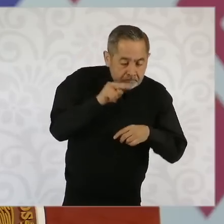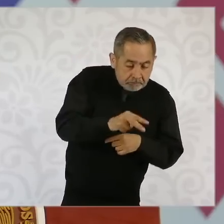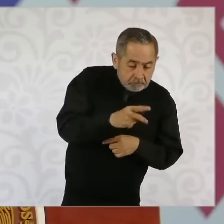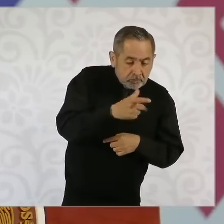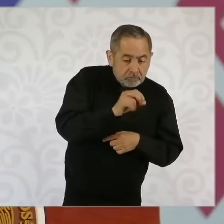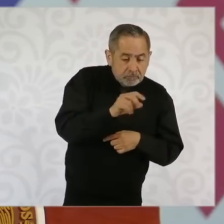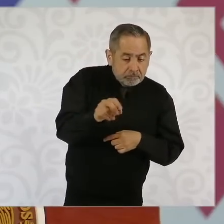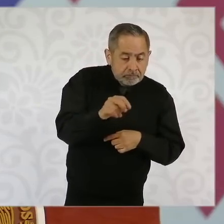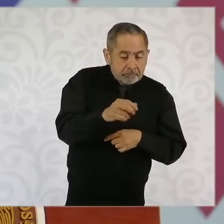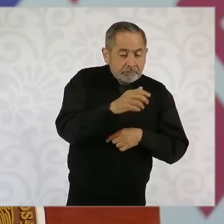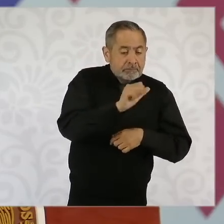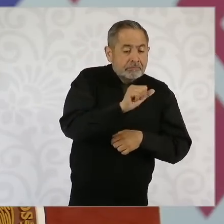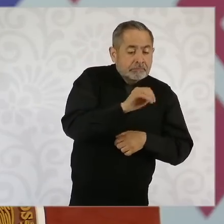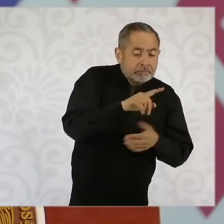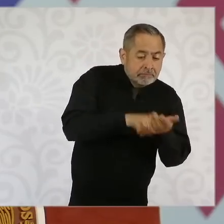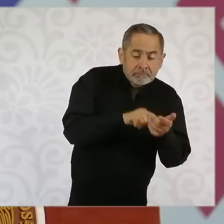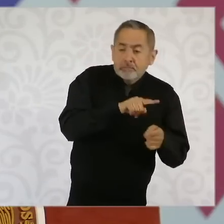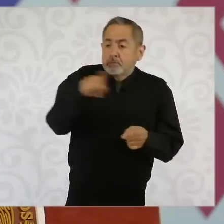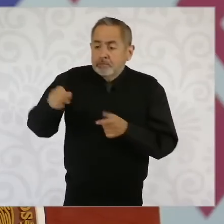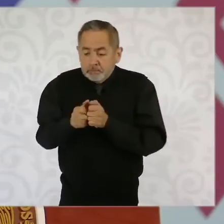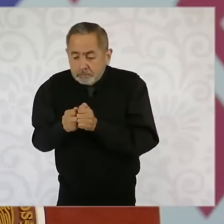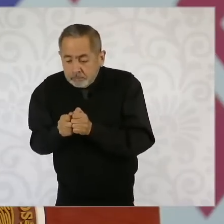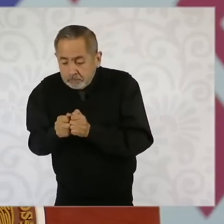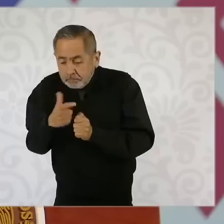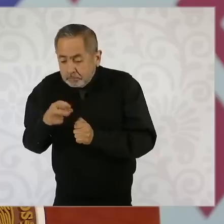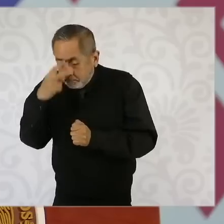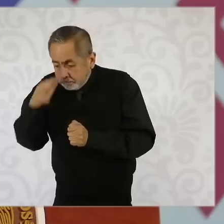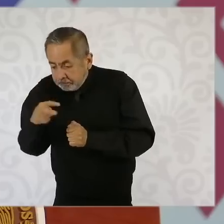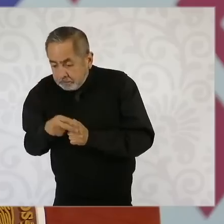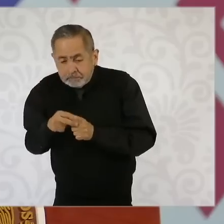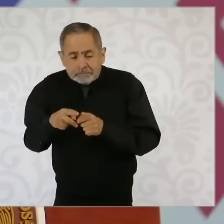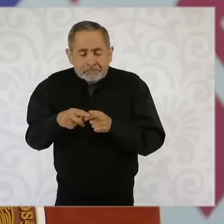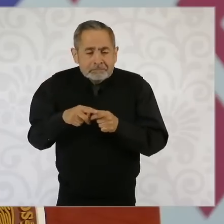lugares Golfo de México y en otros lugares Golfo de México y Golfo de América pero no están en